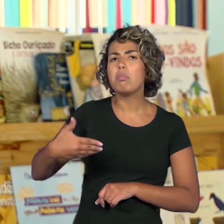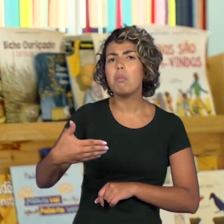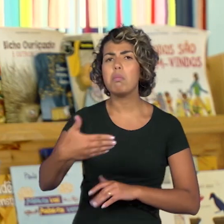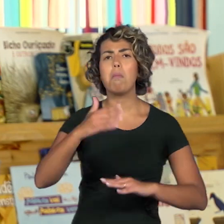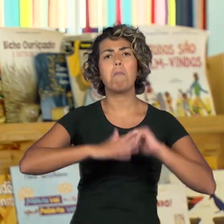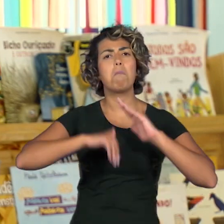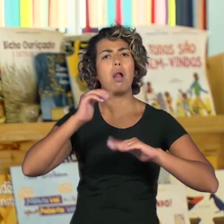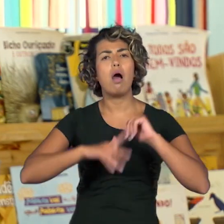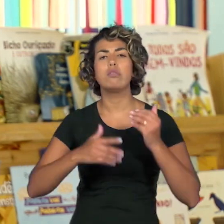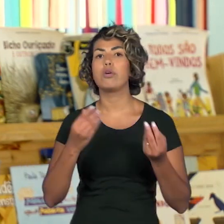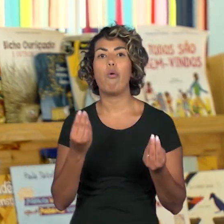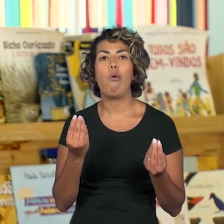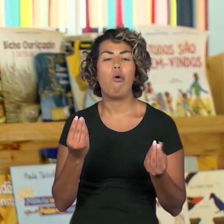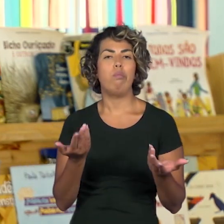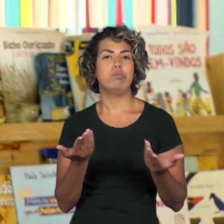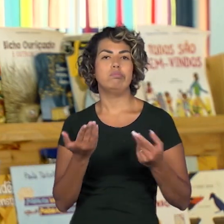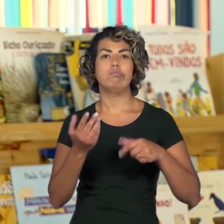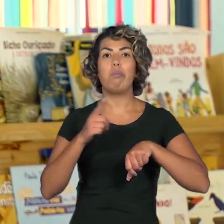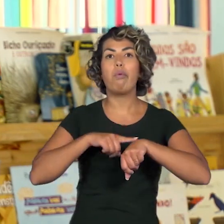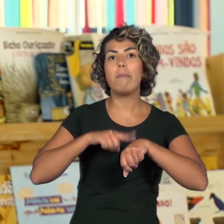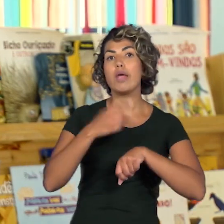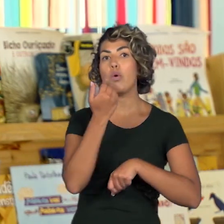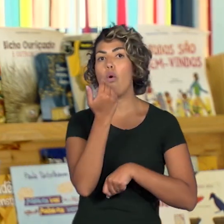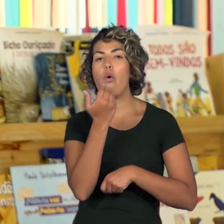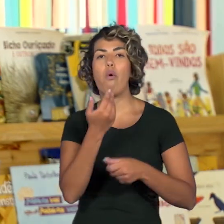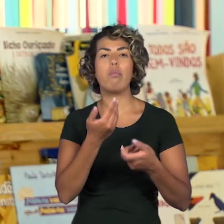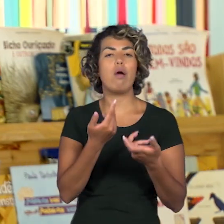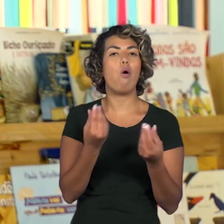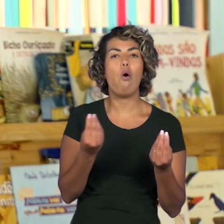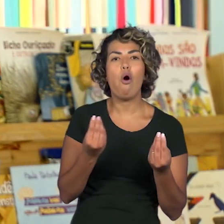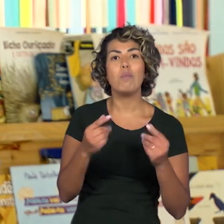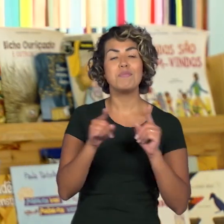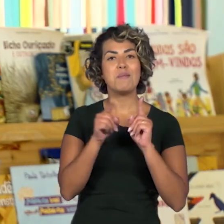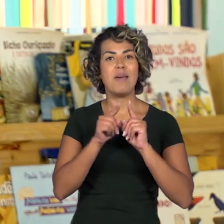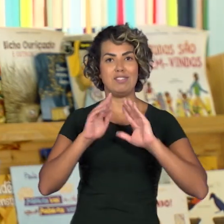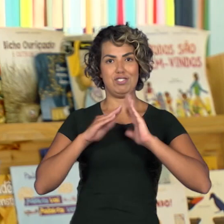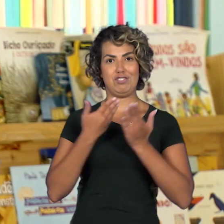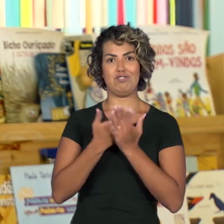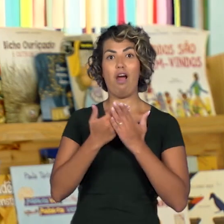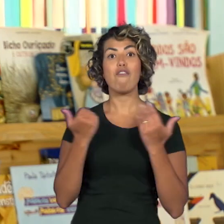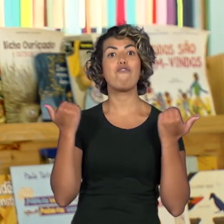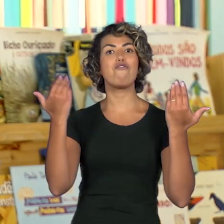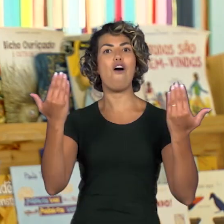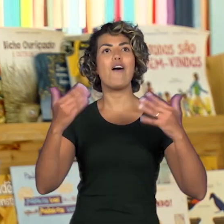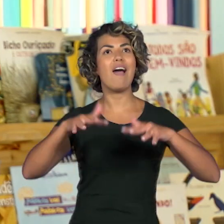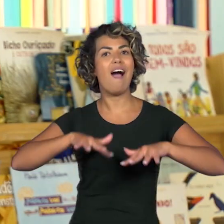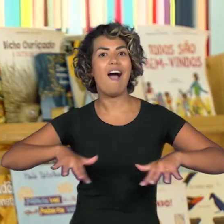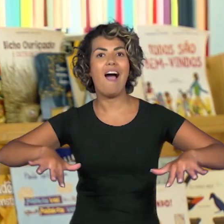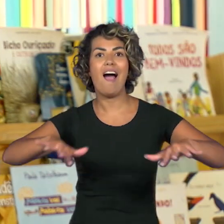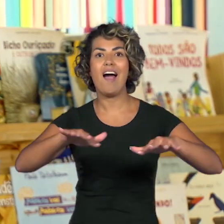COMO OS MOMENTOS DE ALIMENTAÇÃO, AS EXPERIÊNCIAS NAS ÁREAS EXTERNAS, O USO DE ÁREAS COMUNS,